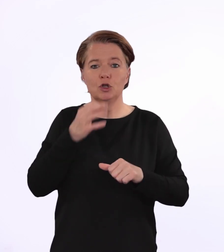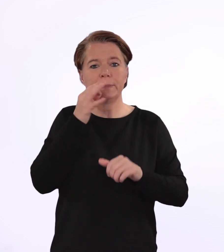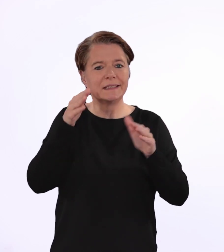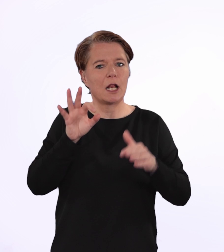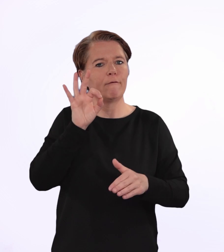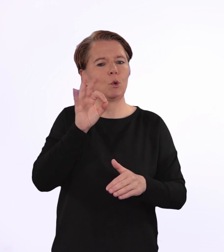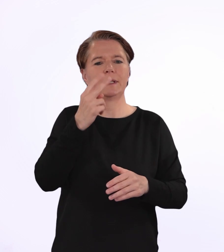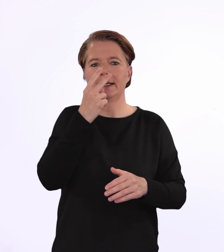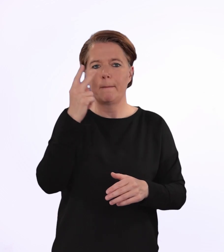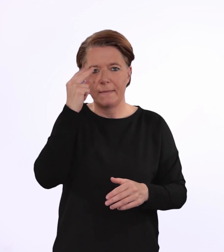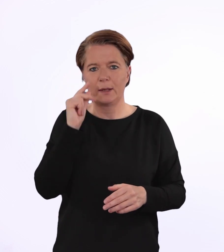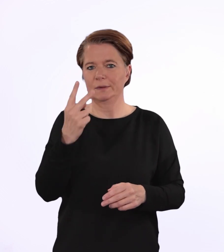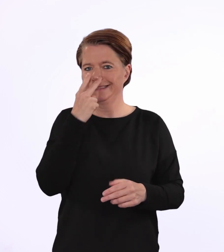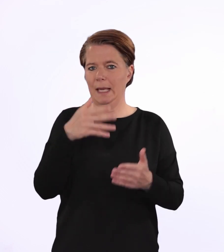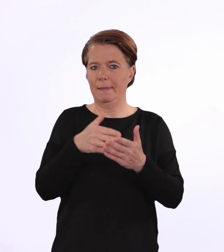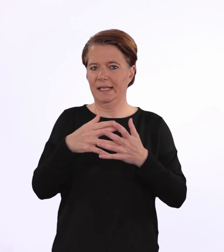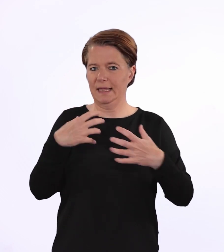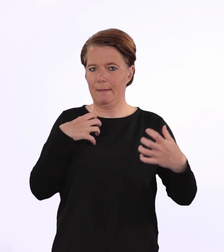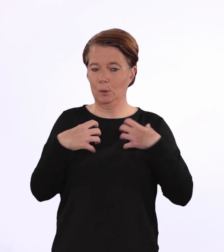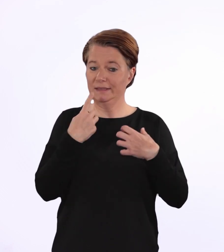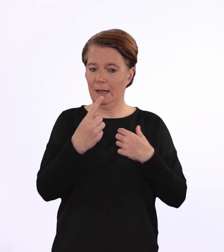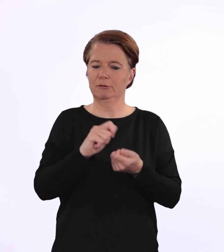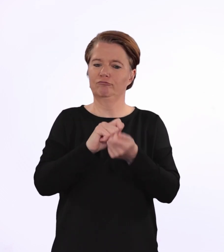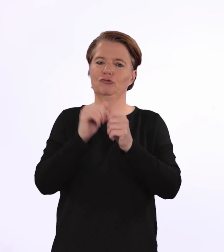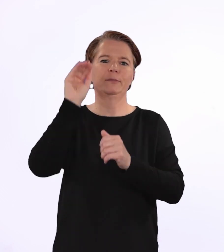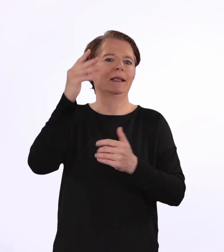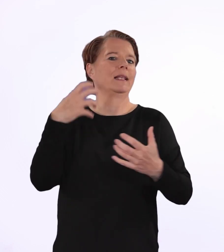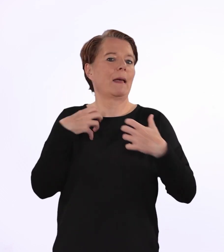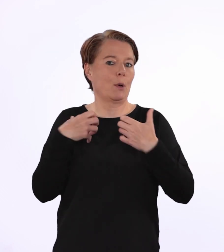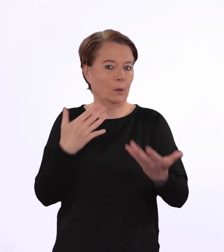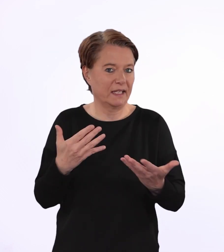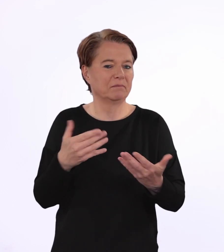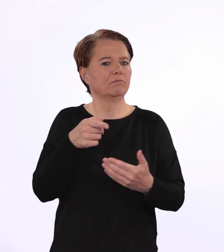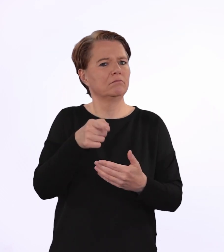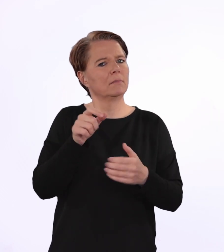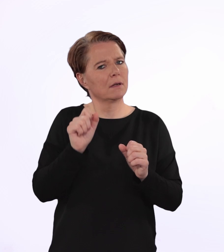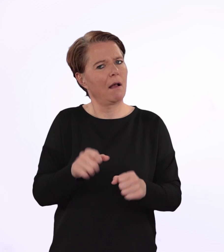blinde und sehbehinderte Dramaturg*innen, dass sie selbst Dramaturg*innen werden können,